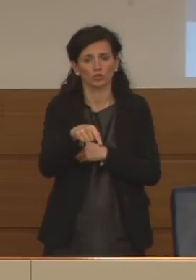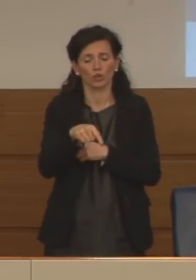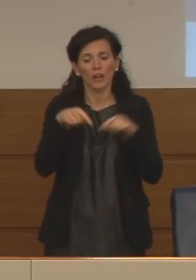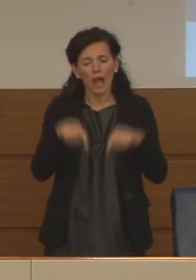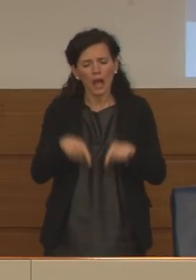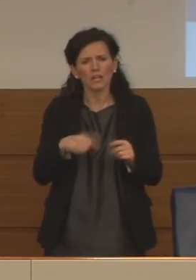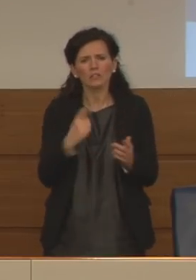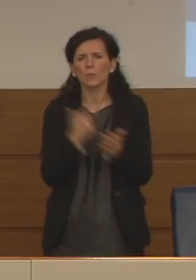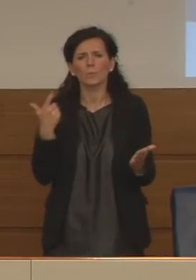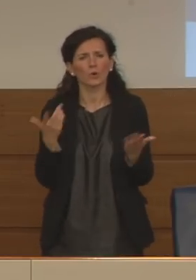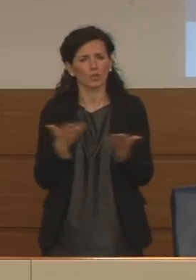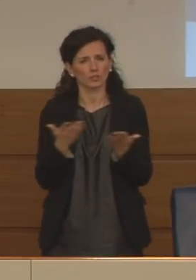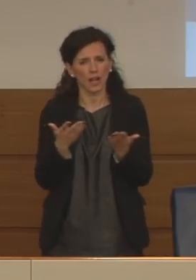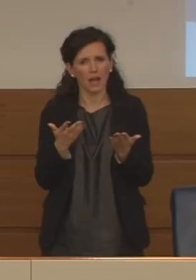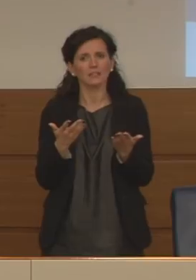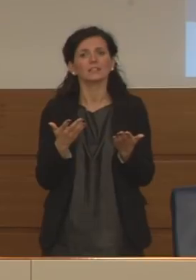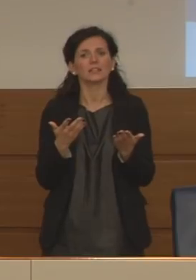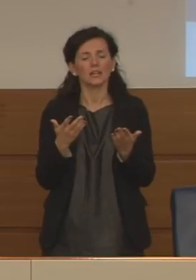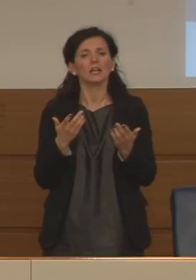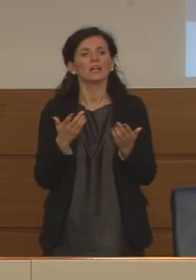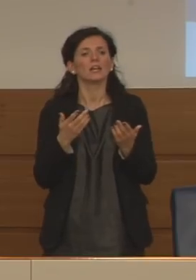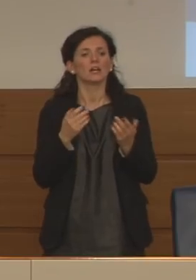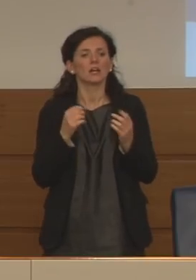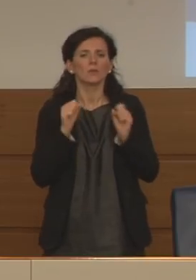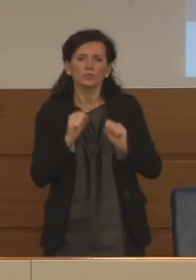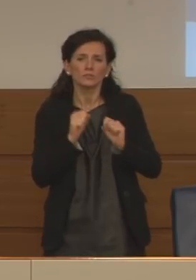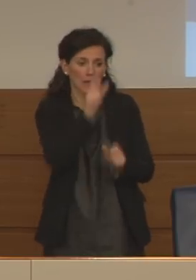ed è il numero che consente ai nostri operatori sanitari di fare il lavoro